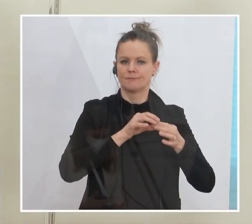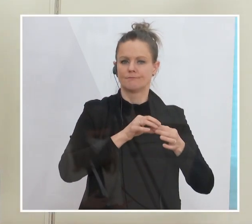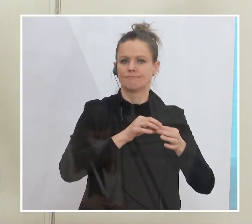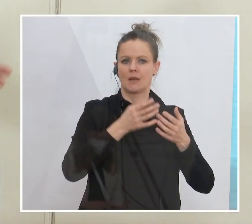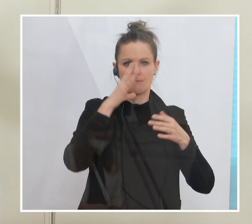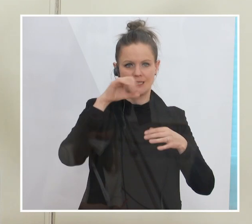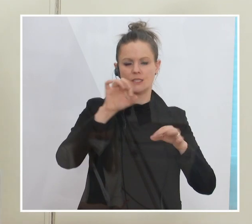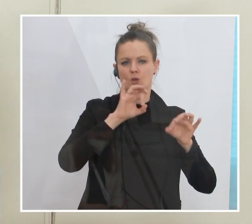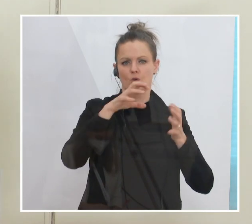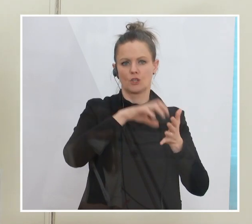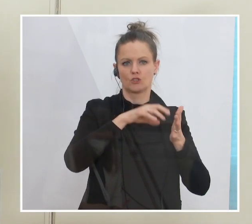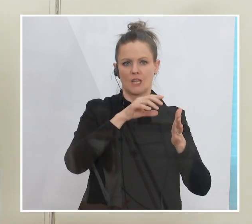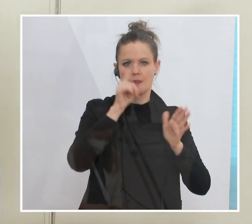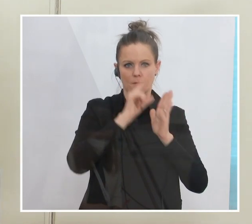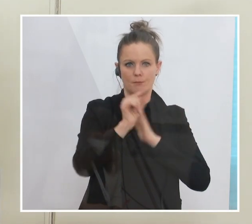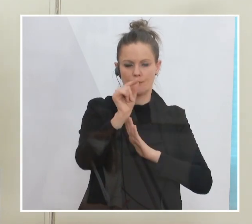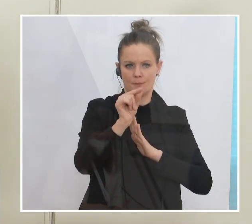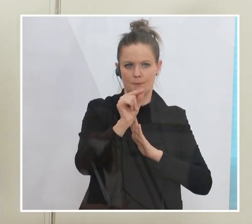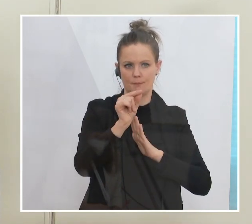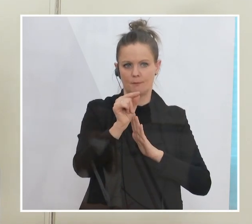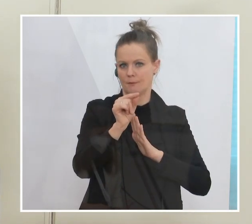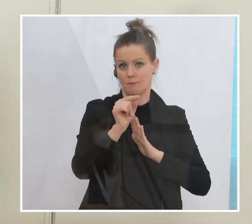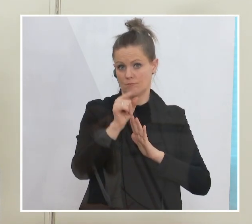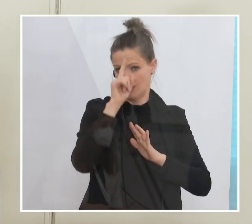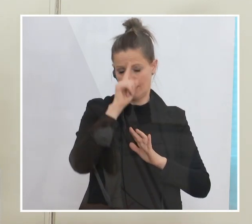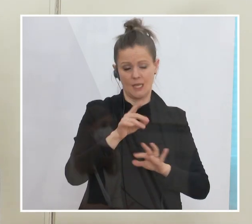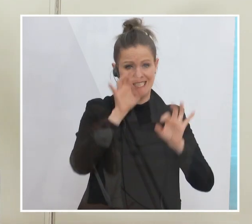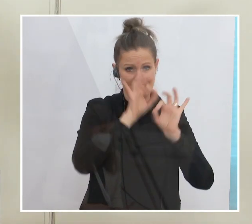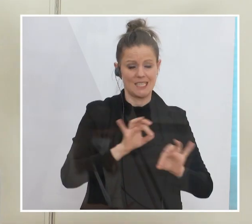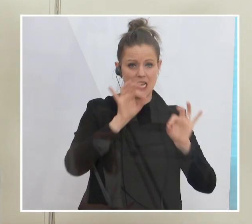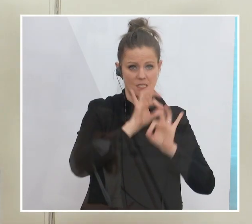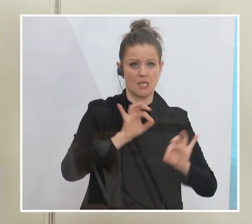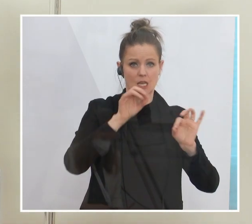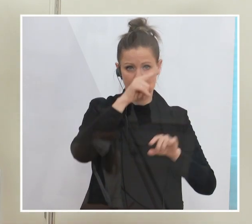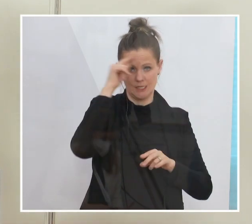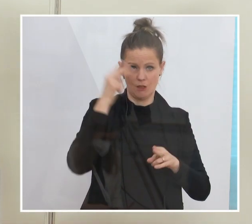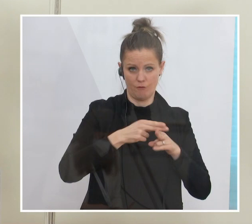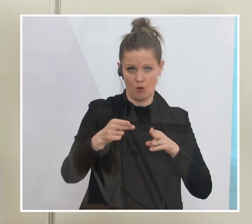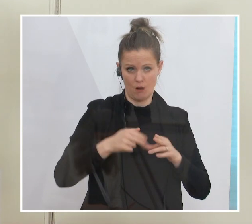größere Städtegrenzen halte ich ausdrücklich für sinnvoll. Wir haben uns ja auch darüber